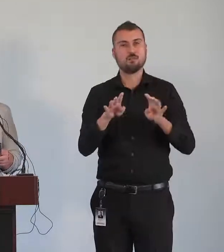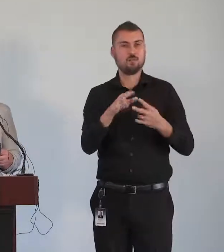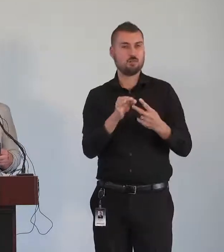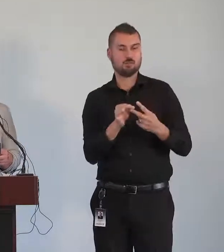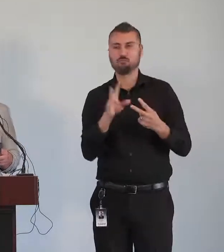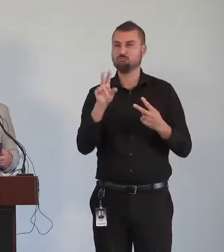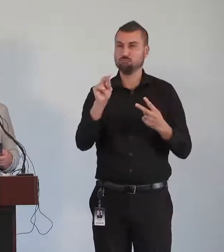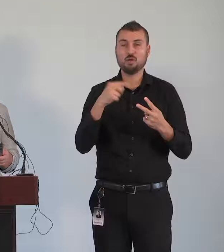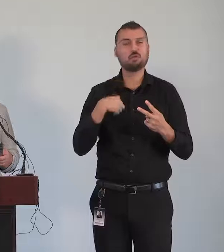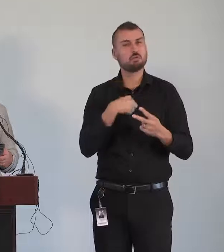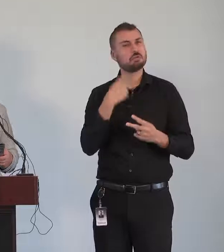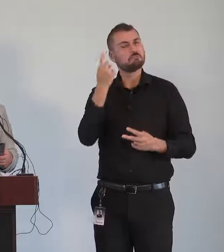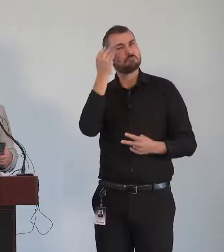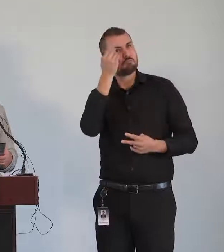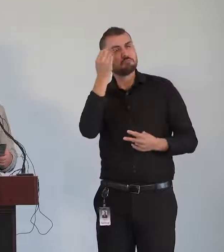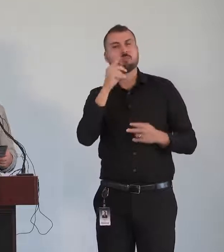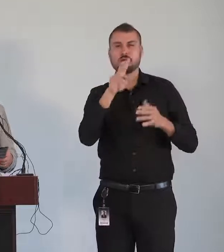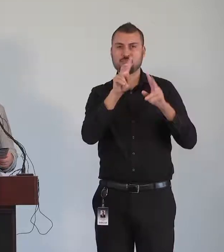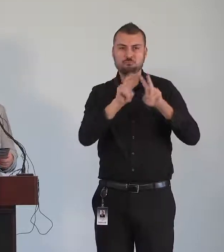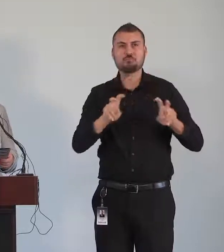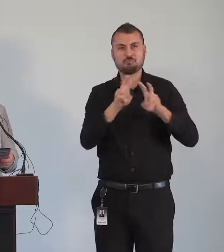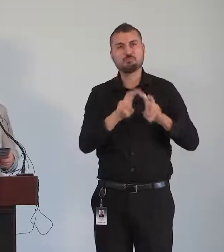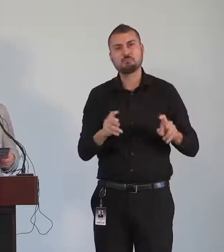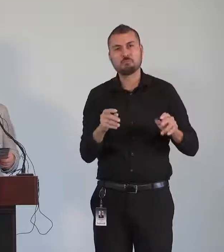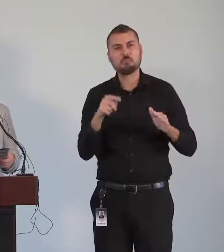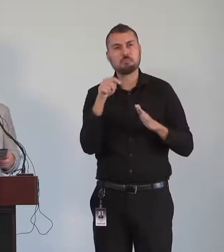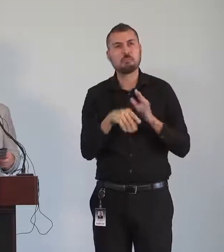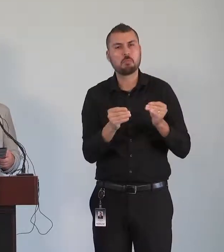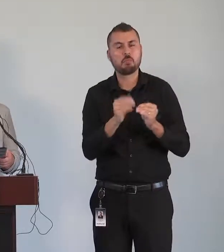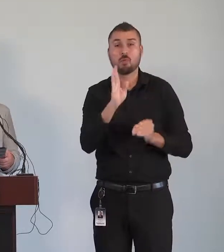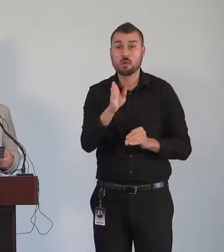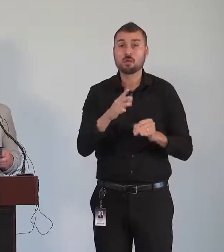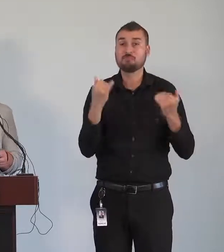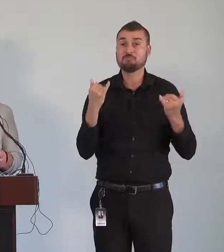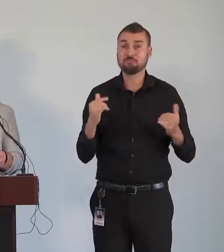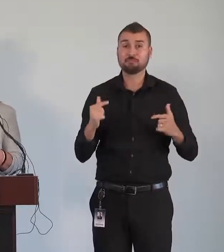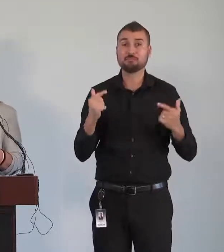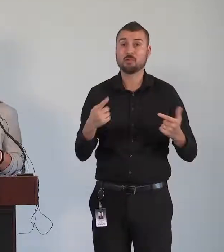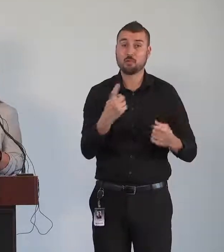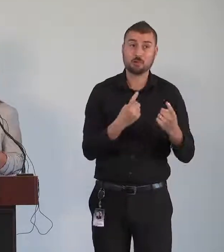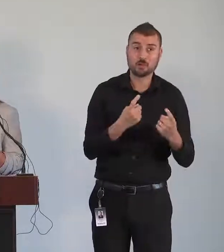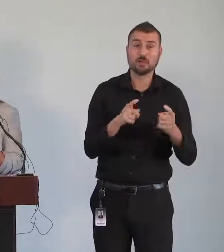algo que continuaremos analizando, responderé preguntas y luego recorreré la exhibición